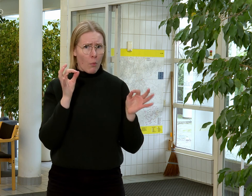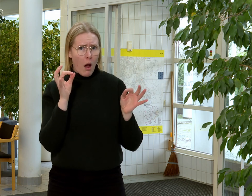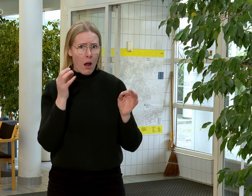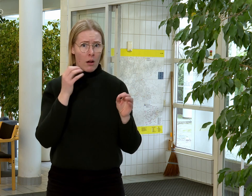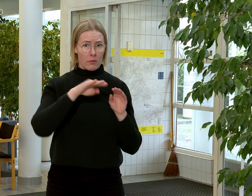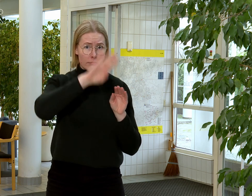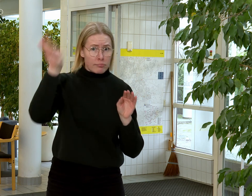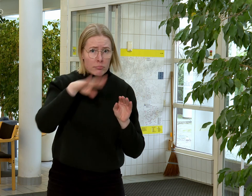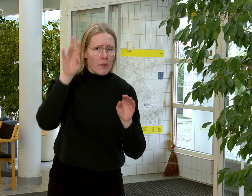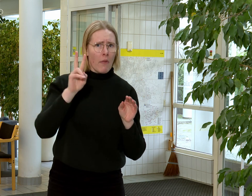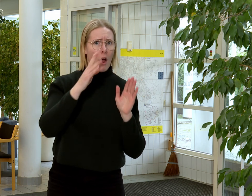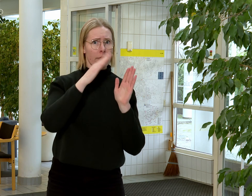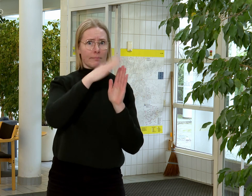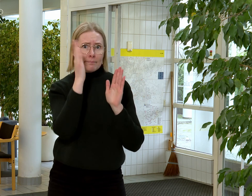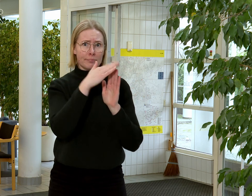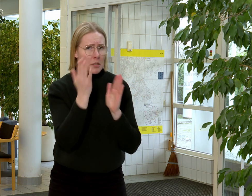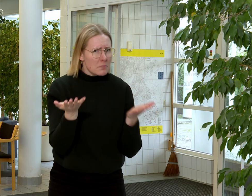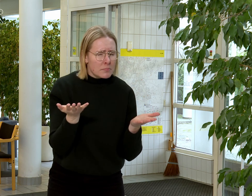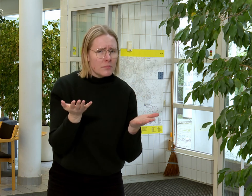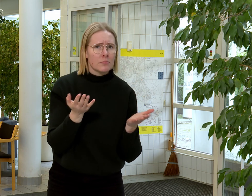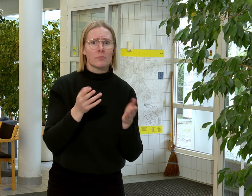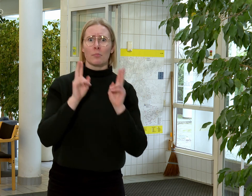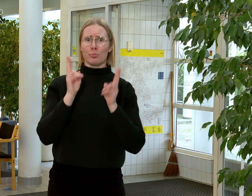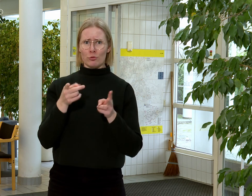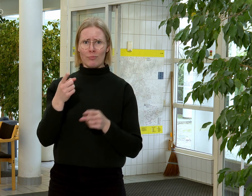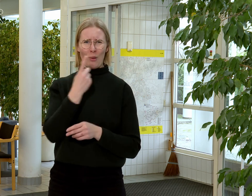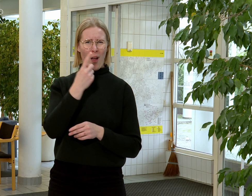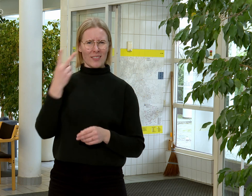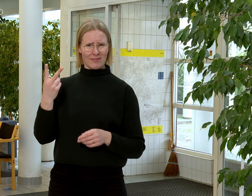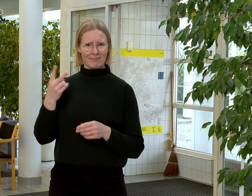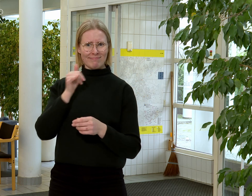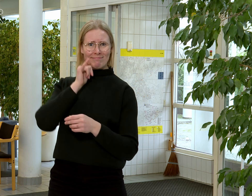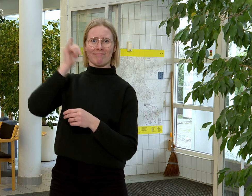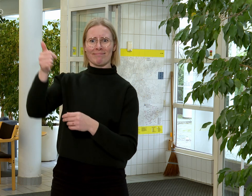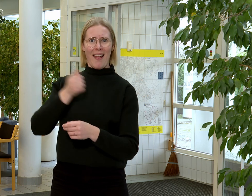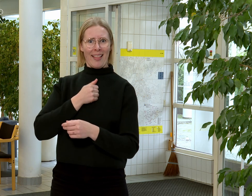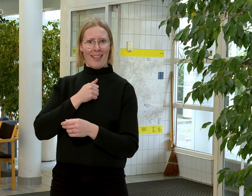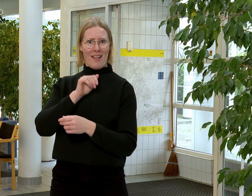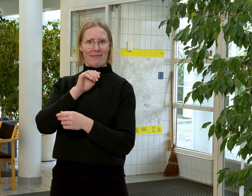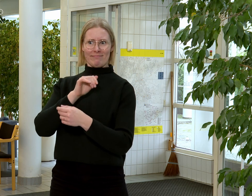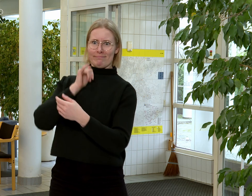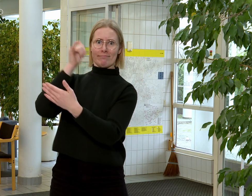vaan millaisin palveluajoin? Myös alun perin pilottikokeiluksi tarkoitettu -